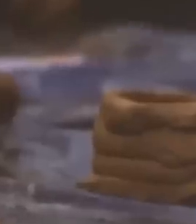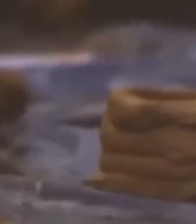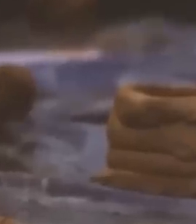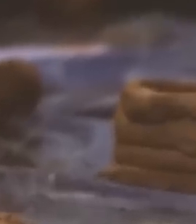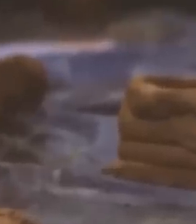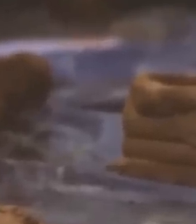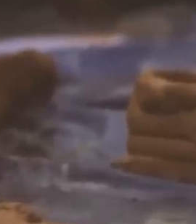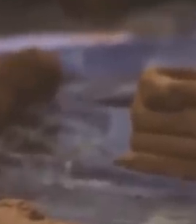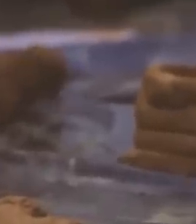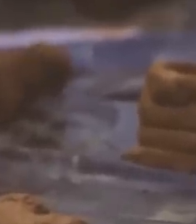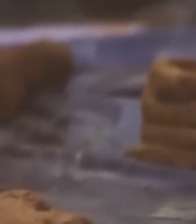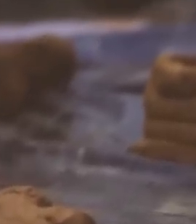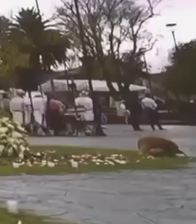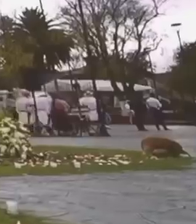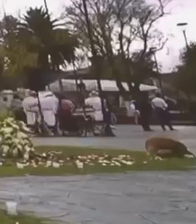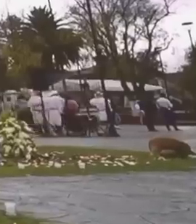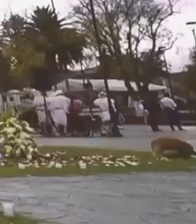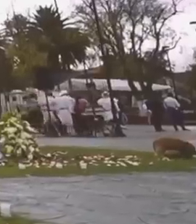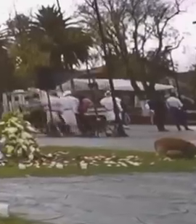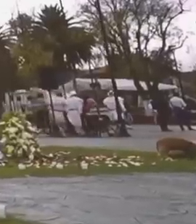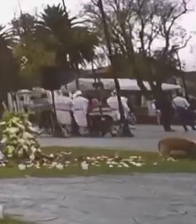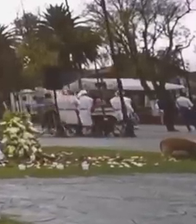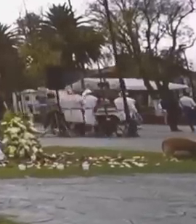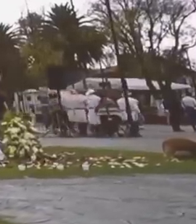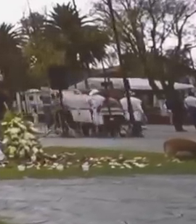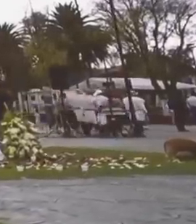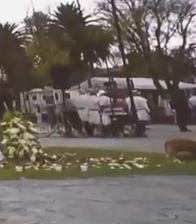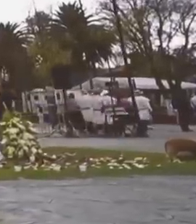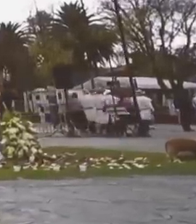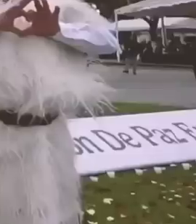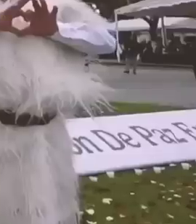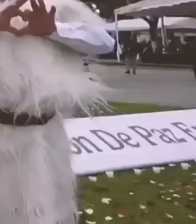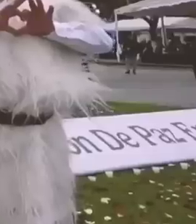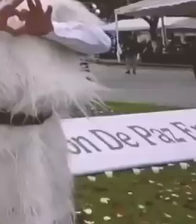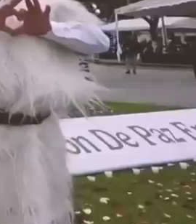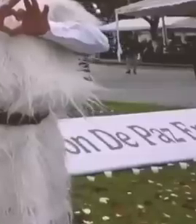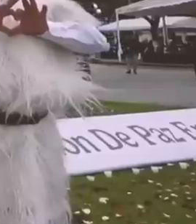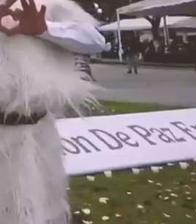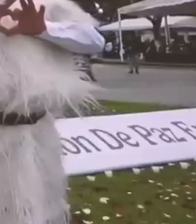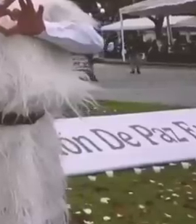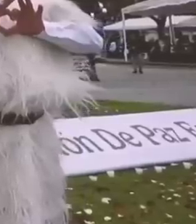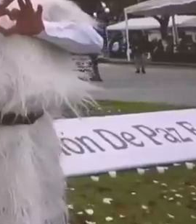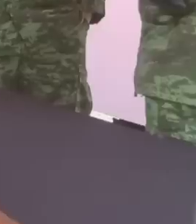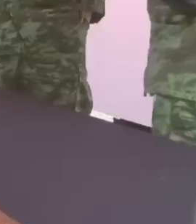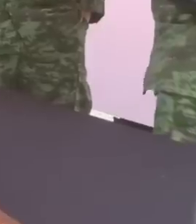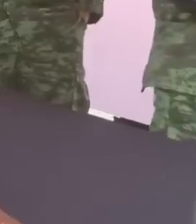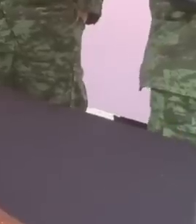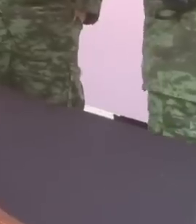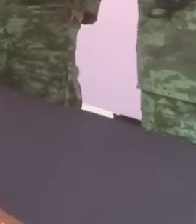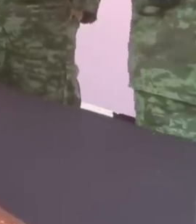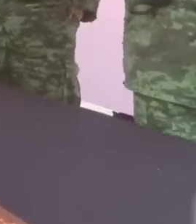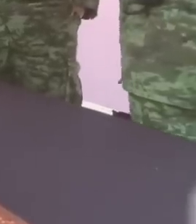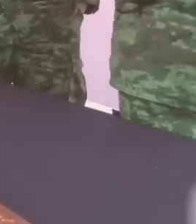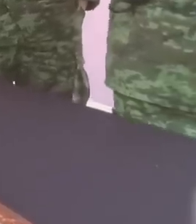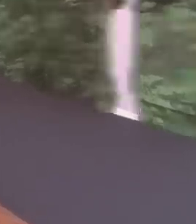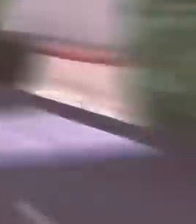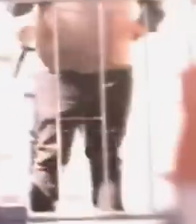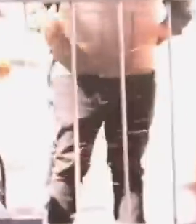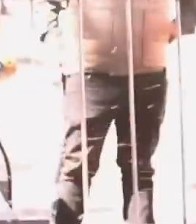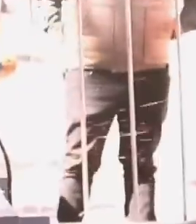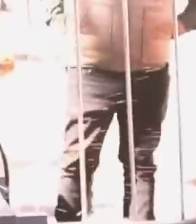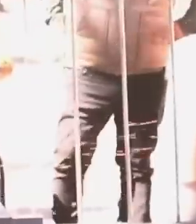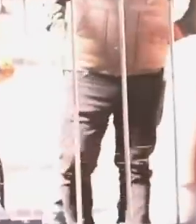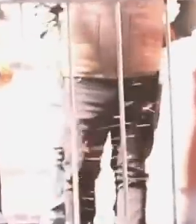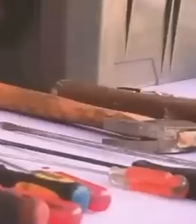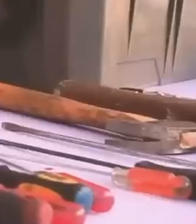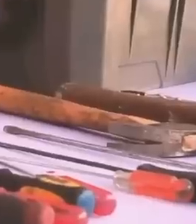adicciones para este 2025 Gobierno Federal junto con la Iglesia Católica principalmente incorporará